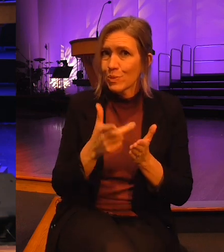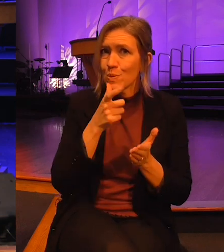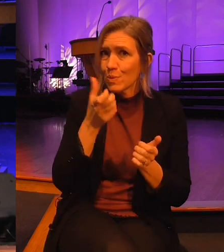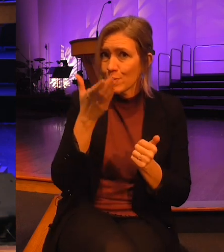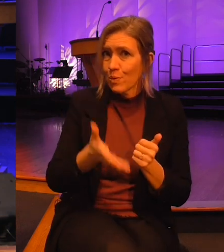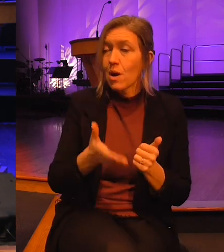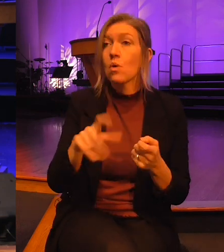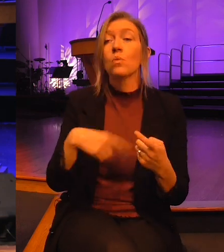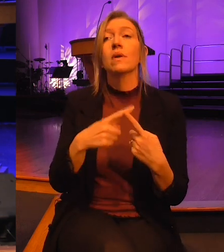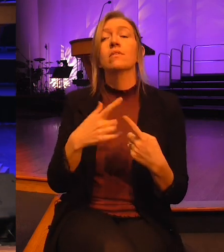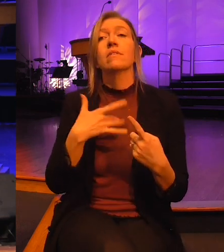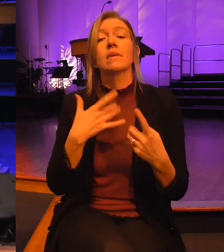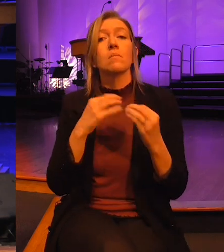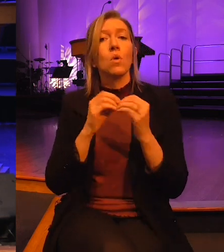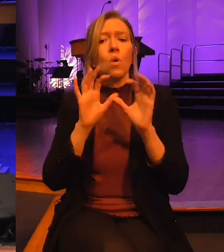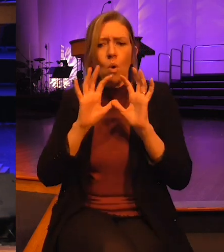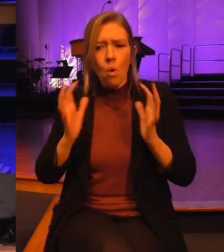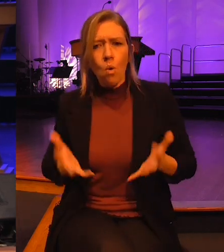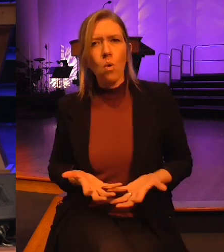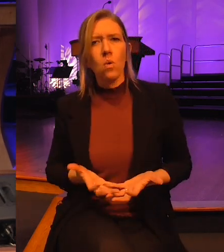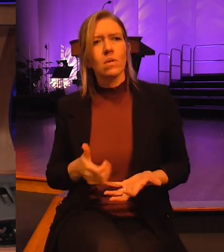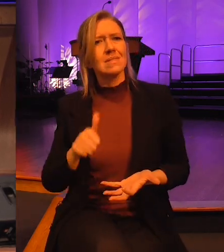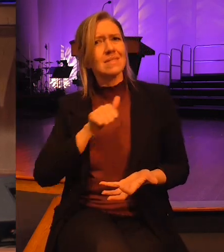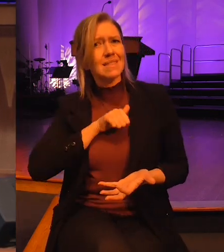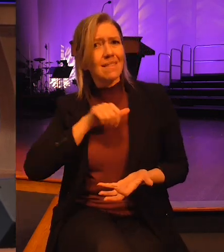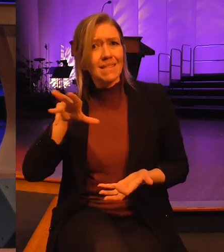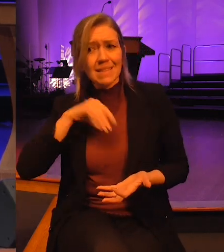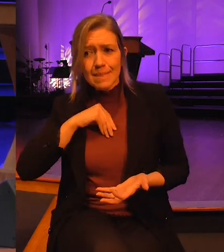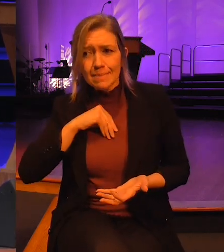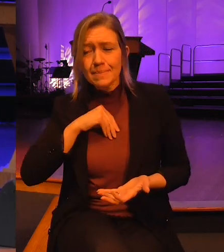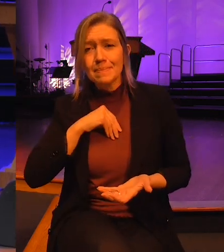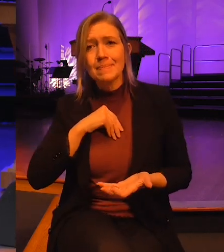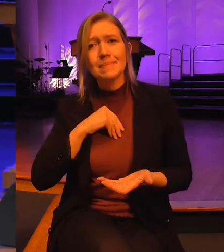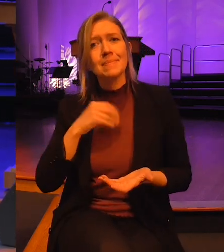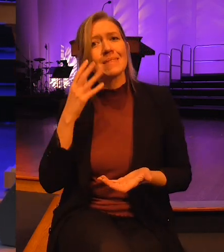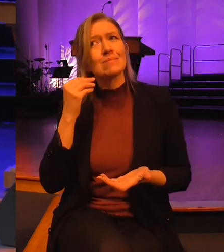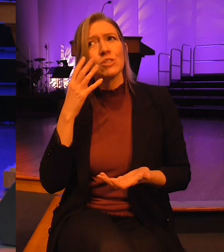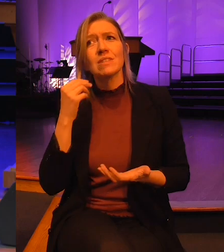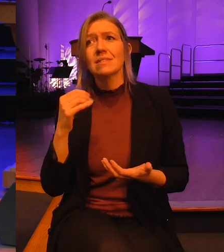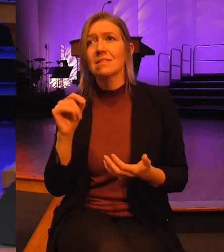o incluso ese sentido de autoaceptación en la experiencia de estar roto, lo cual también está bien